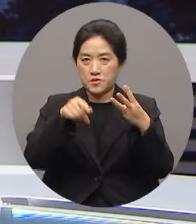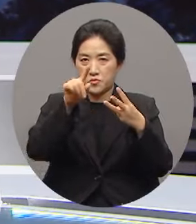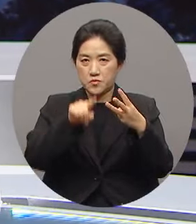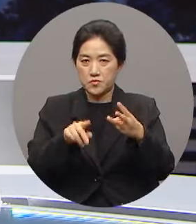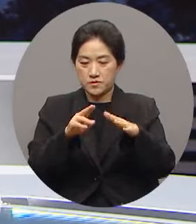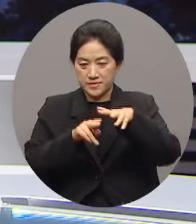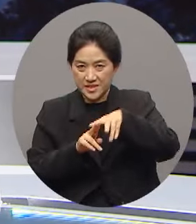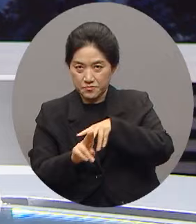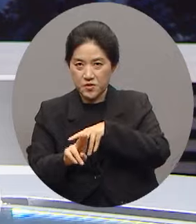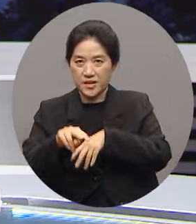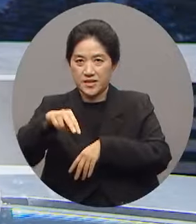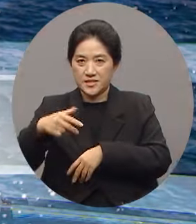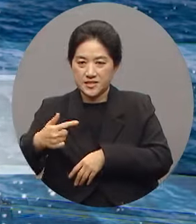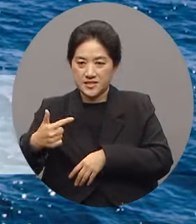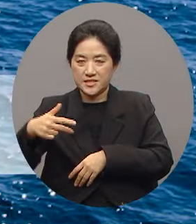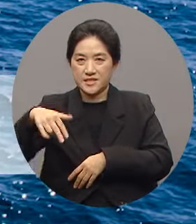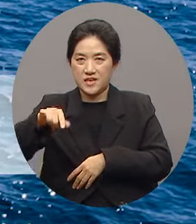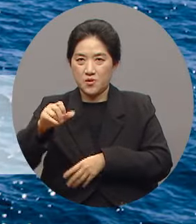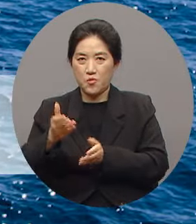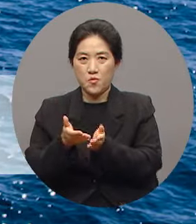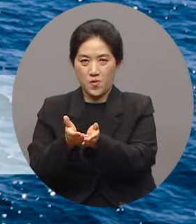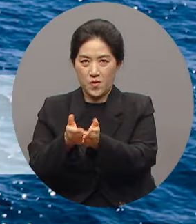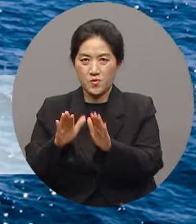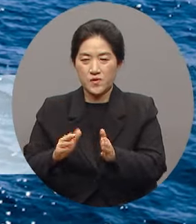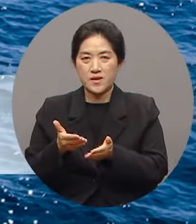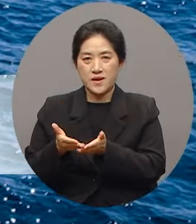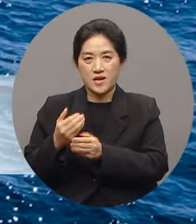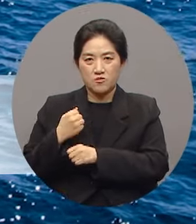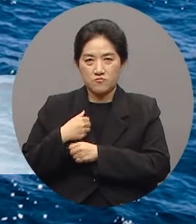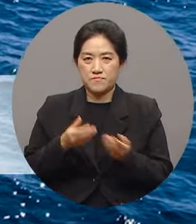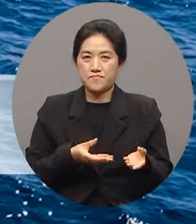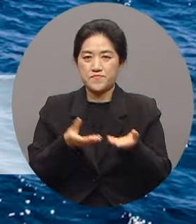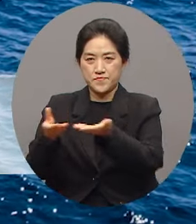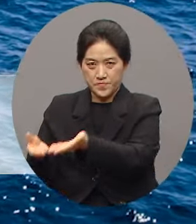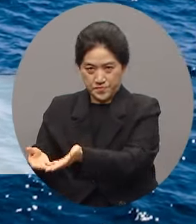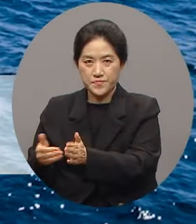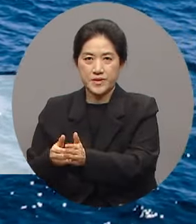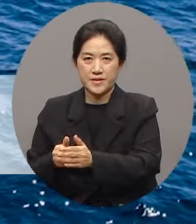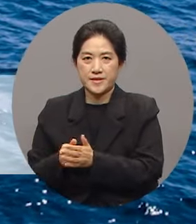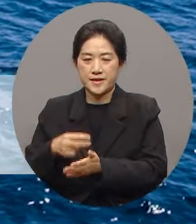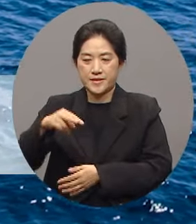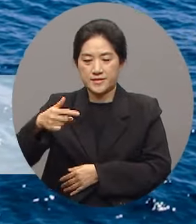(앵커) 방위사업청은 3000톤급 잠수함 신채호함을 오늘 해군에 인도했다고